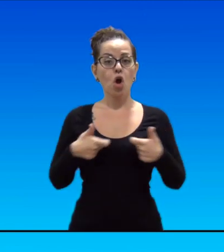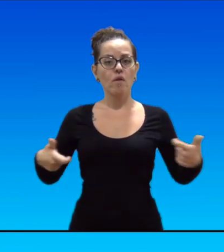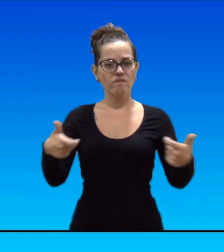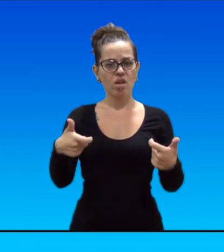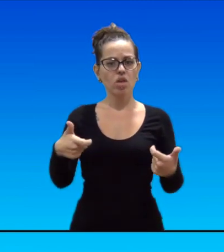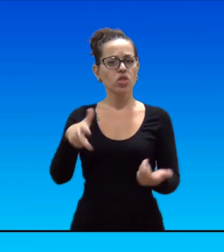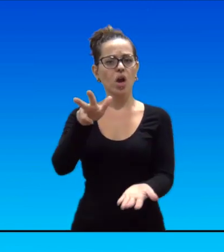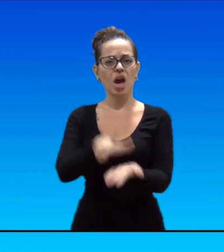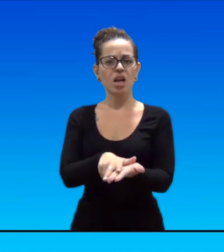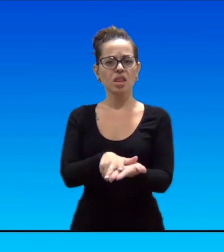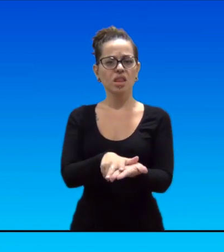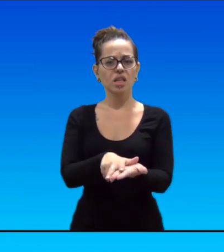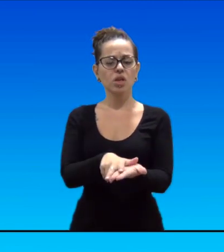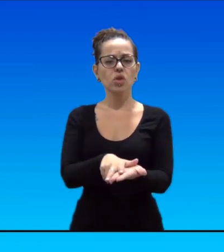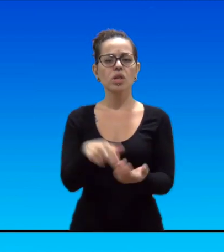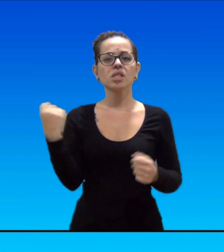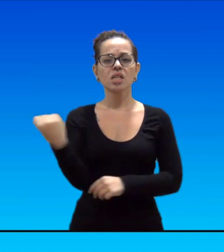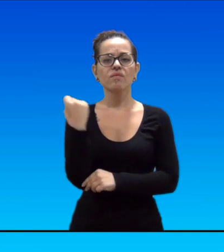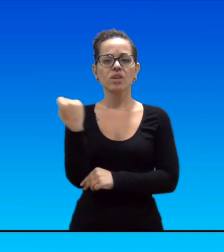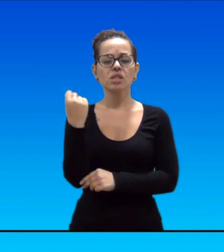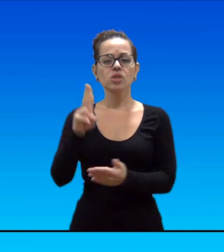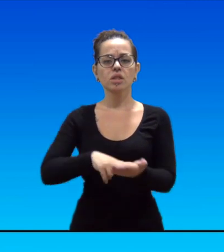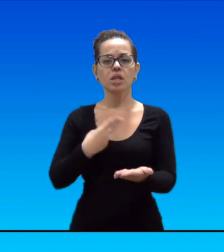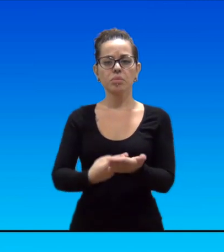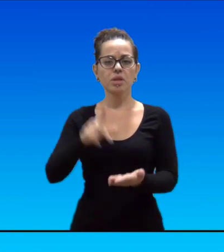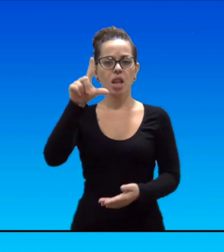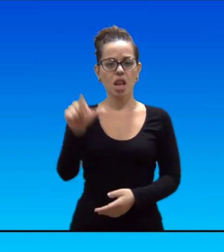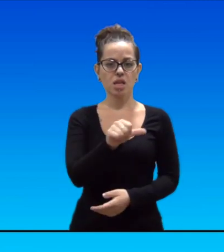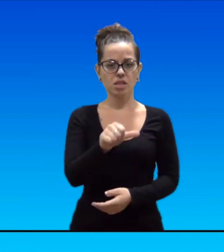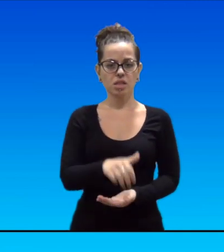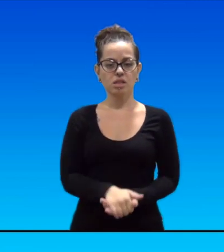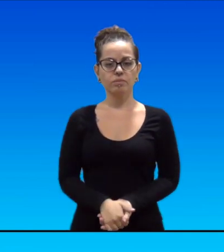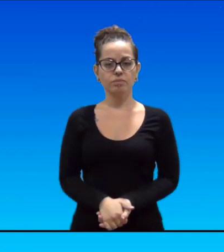Al Convegno sarà garantito il servizio di interpretariato in LIS.